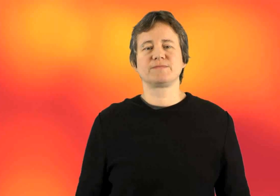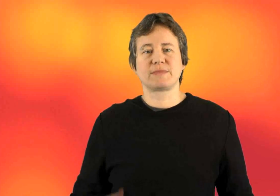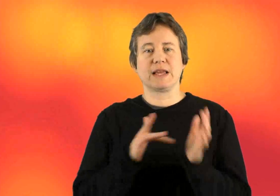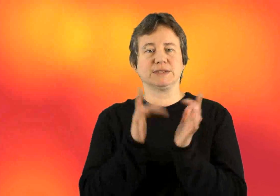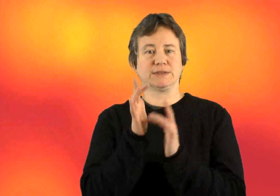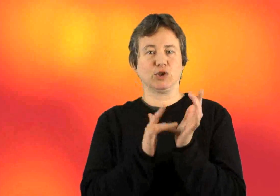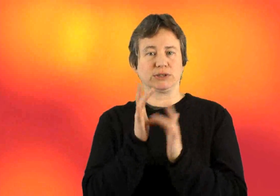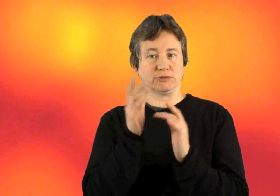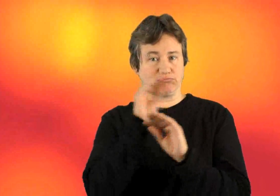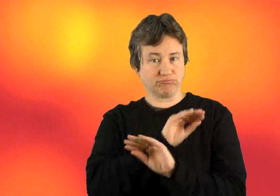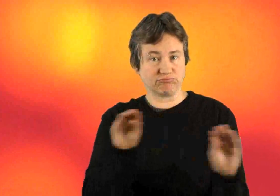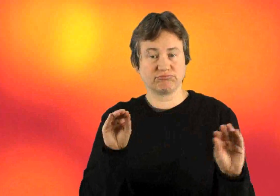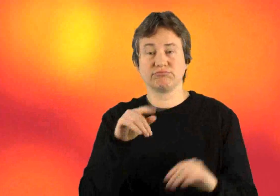Jesus sagt